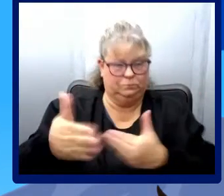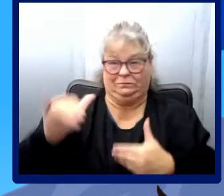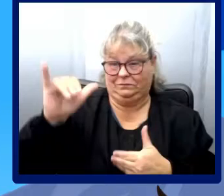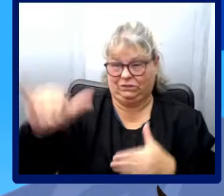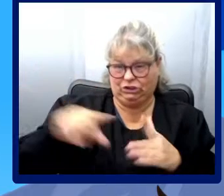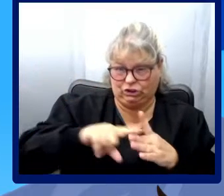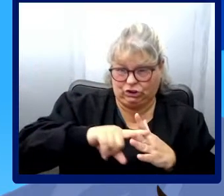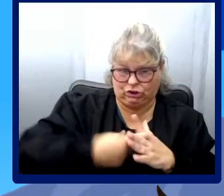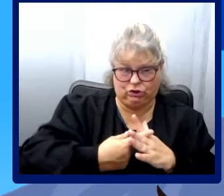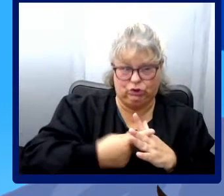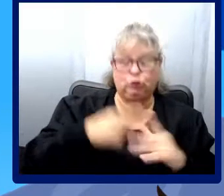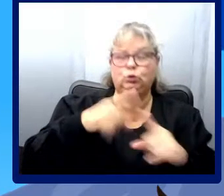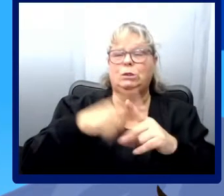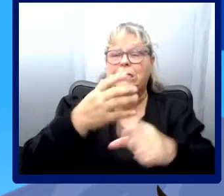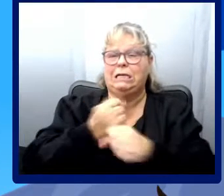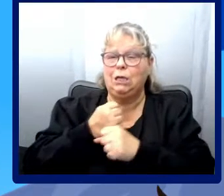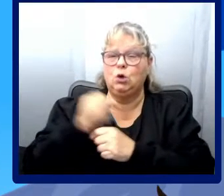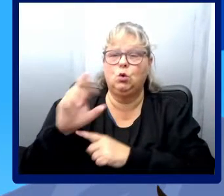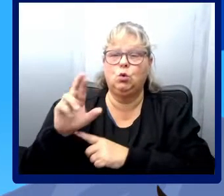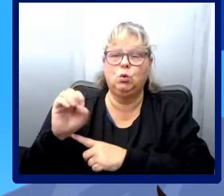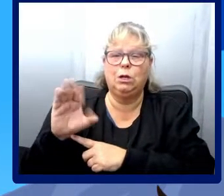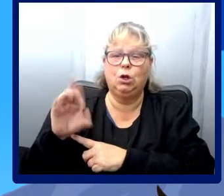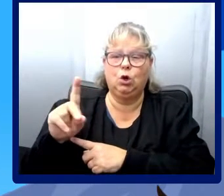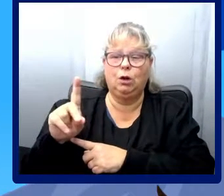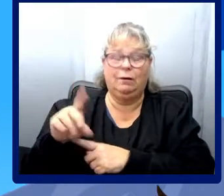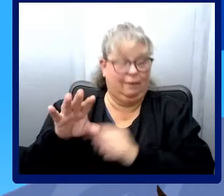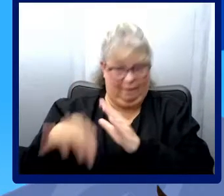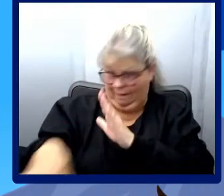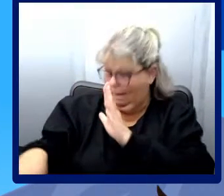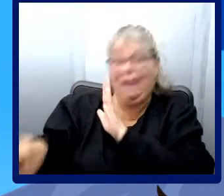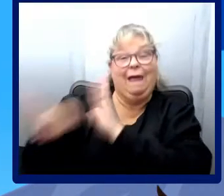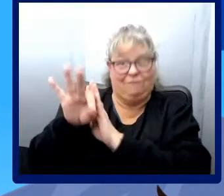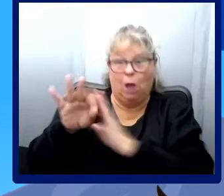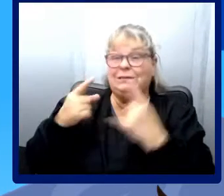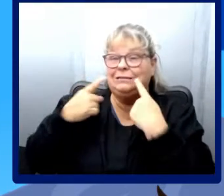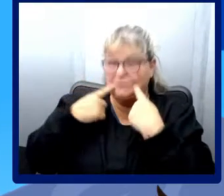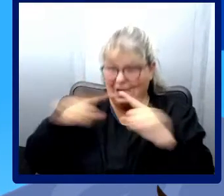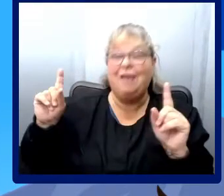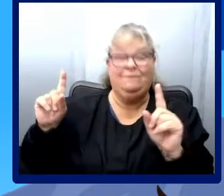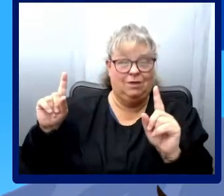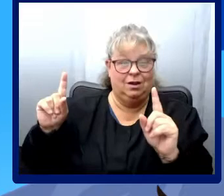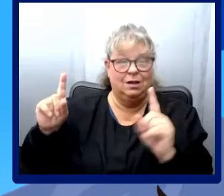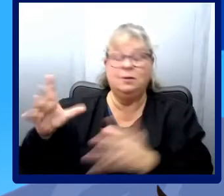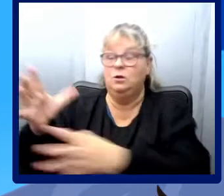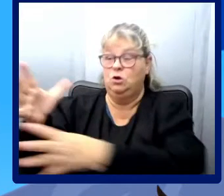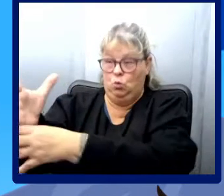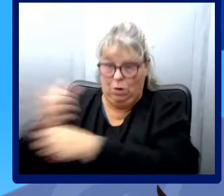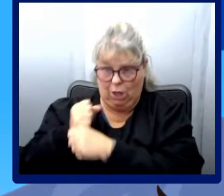fue a obtener registros, encontró con éxito los registros. Así que tenemos el caso que fue creado,